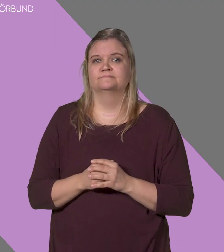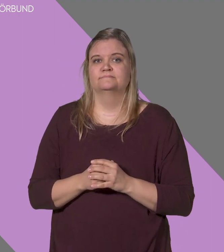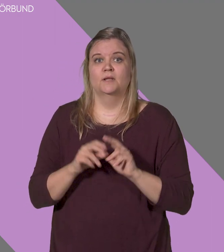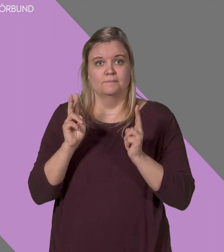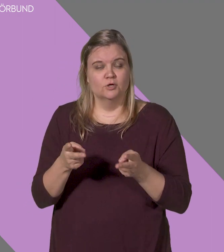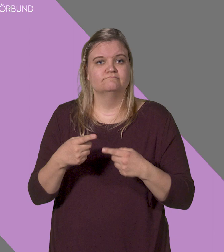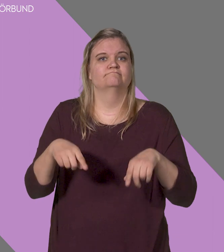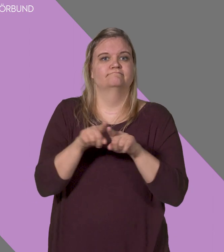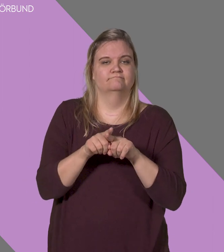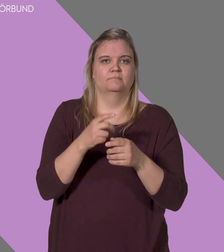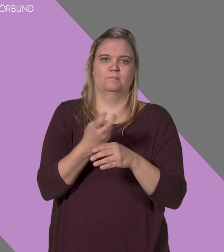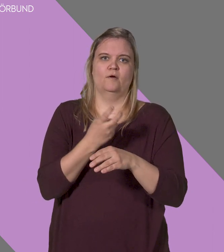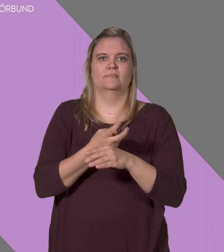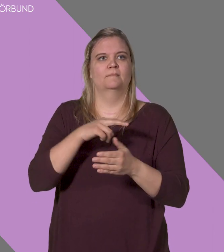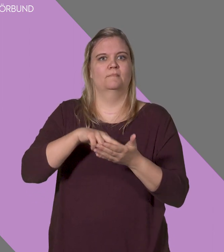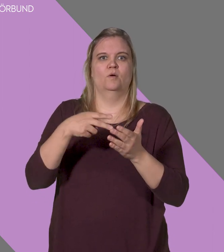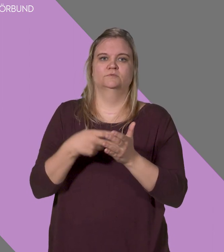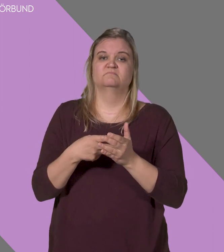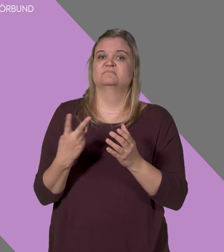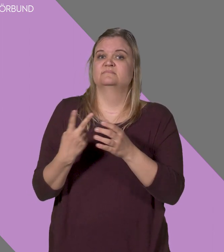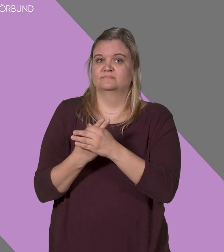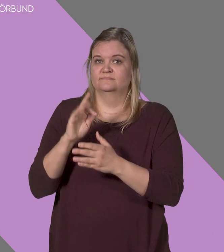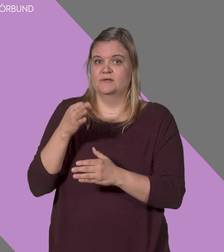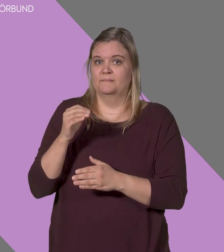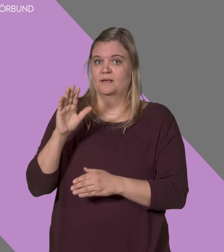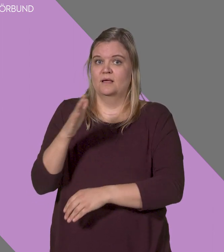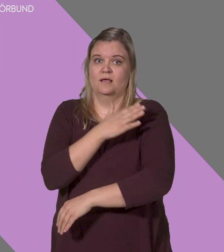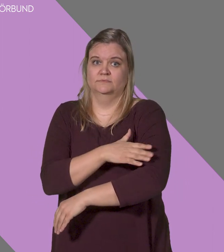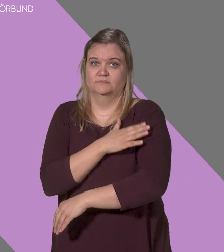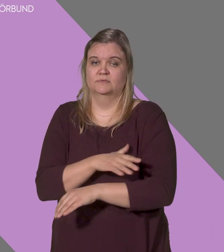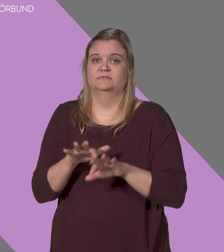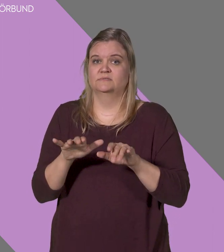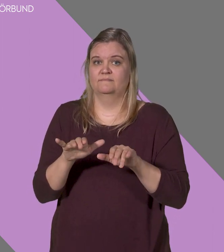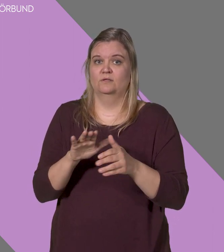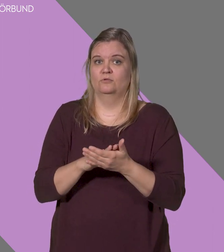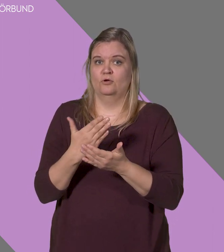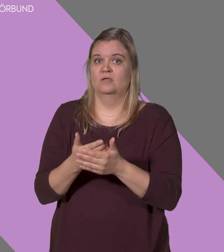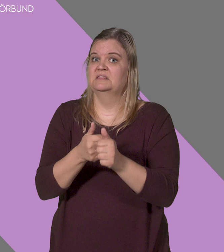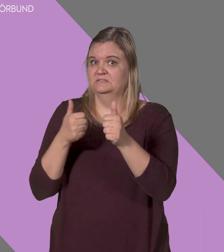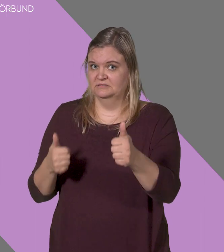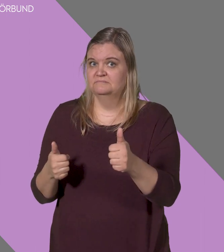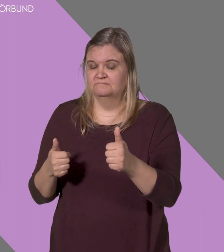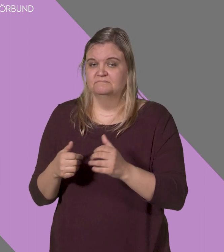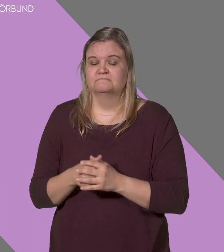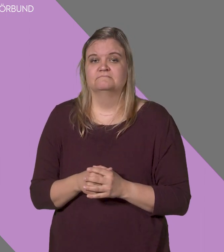och eventuella ersättande lösningar samt genomföra ett pilotprojekt - med FPA:s tjänst för skrivtolkning på distans.